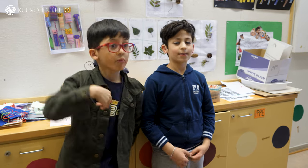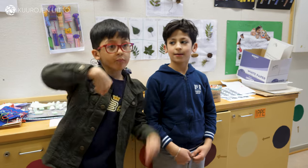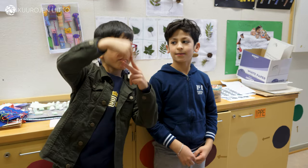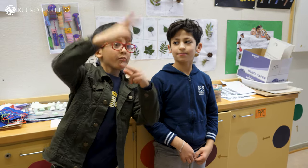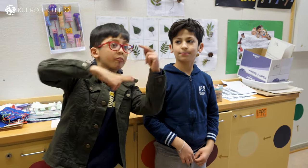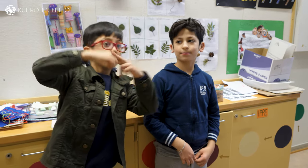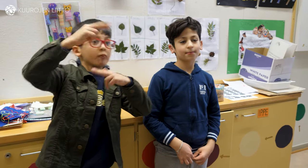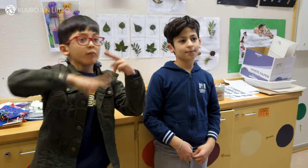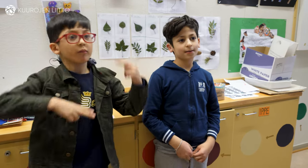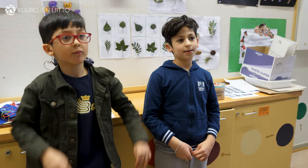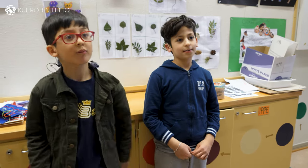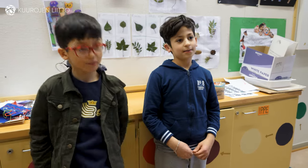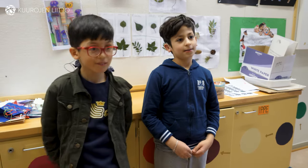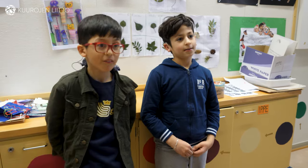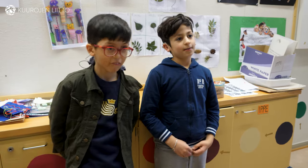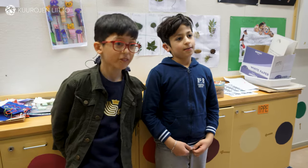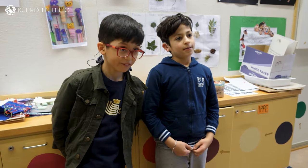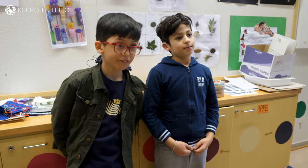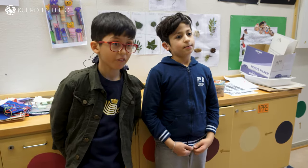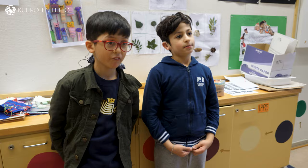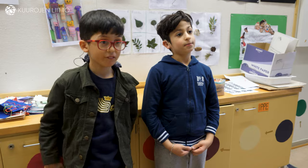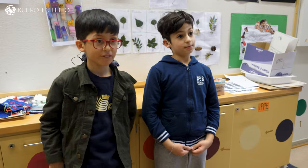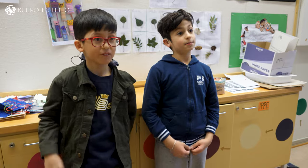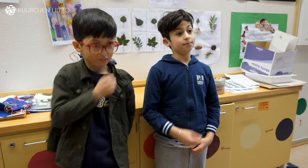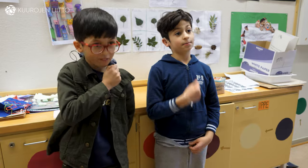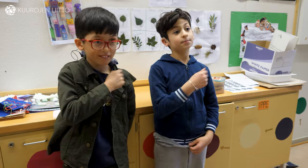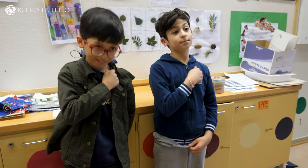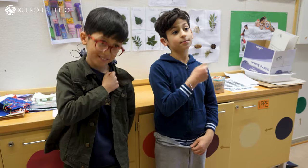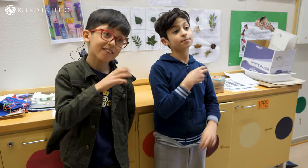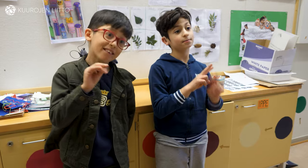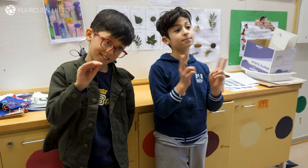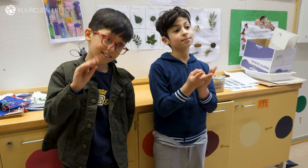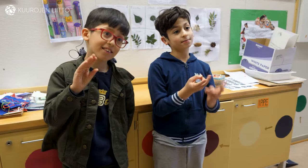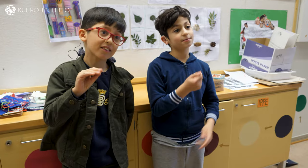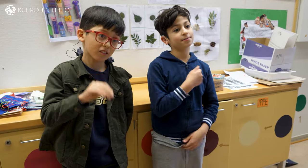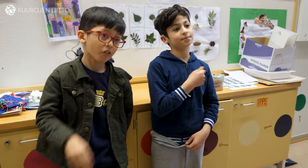Myös legojuttuja. Tykkään kerhosta! - Tykkään joo!